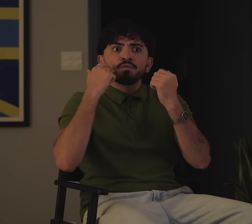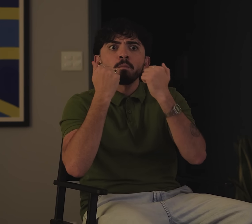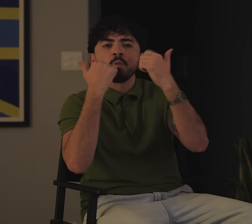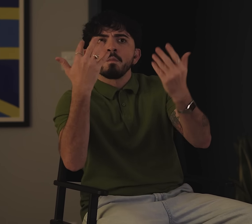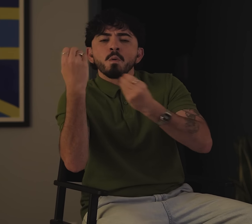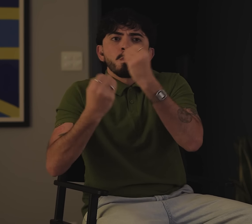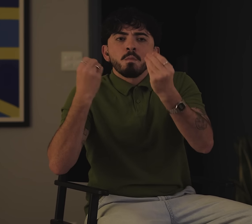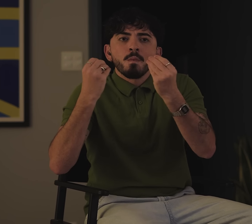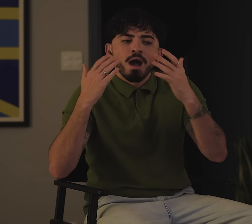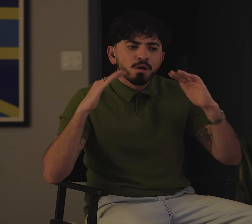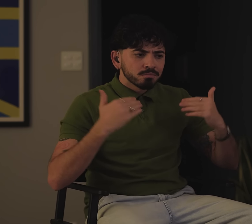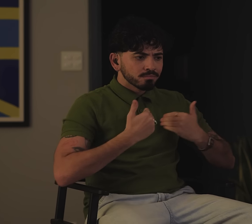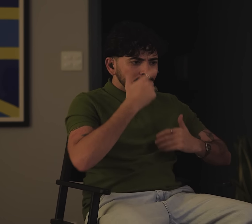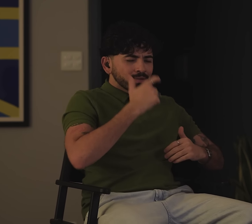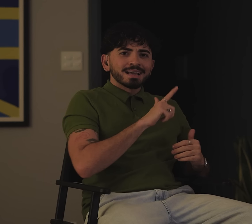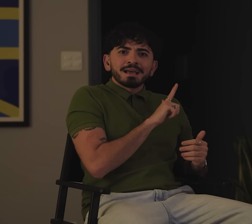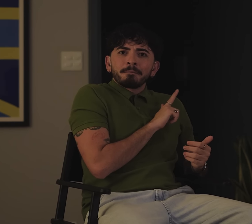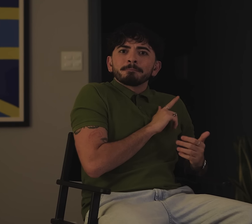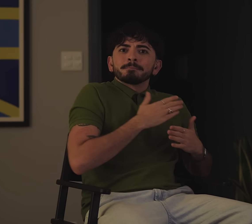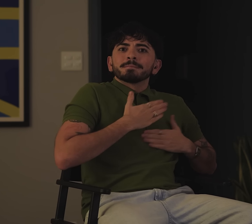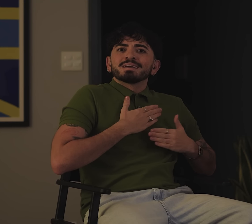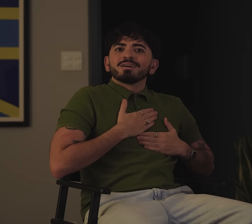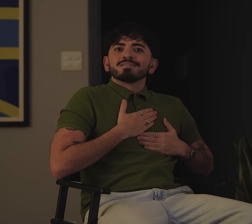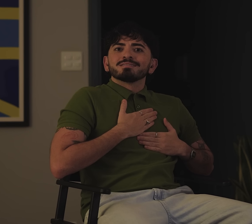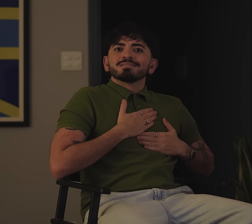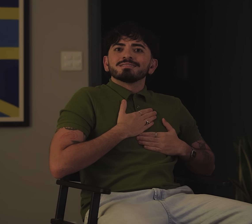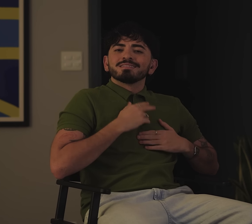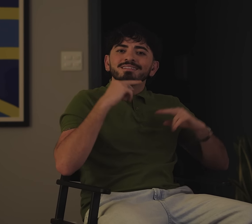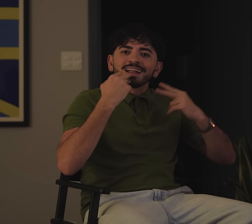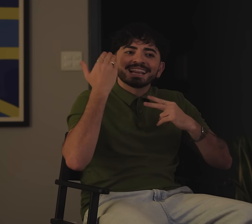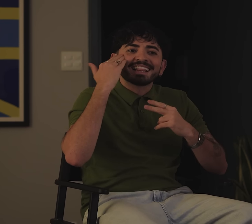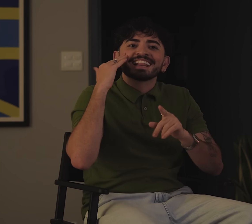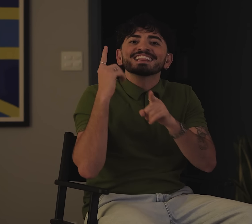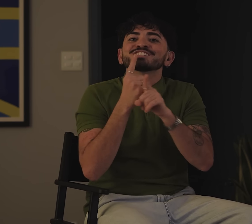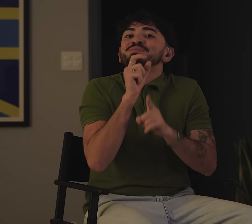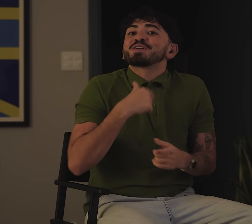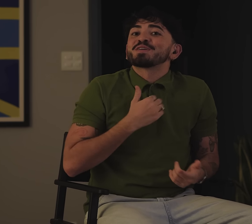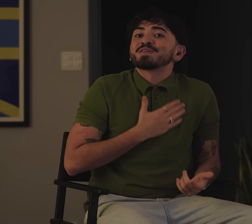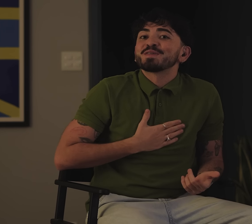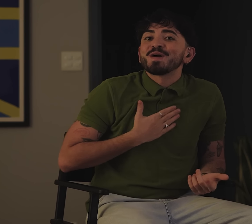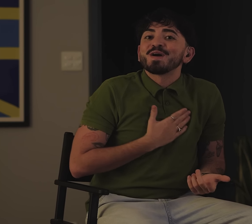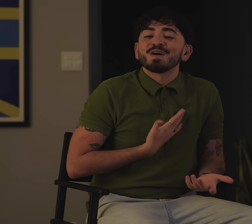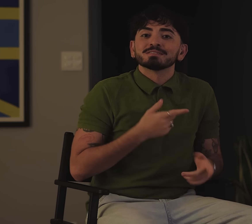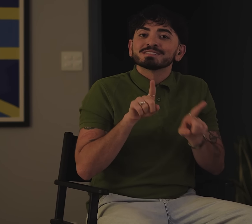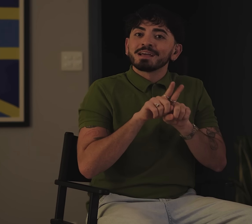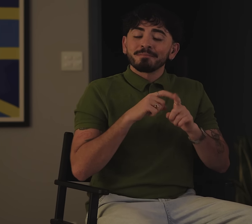Porque antes eu sempre me preocupava e pensava em algo que poderia fazer para fora, para o público. Hoje reconheço que preciso olhar para mim!